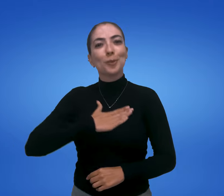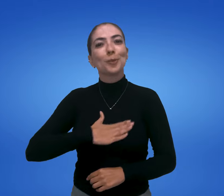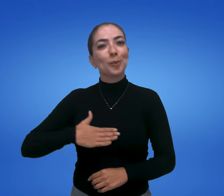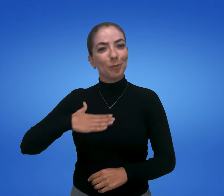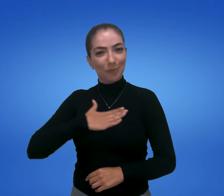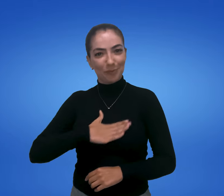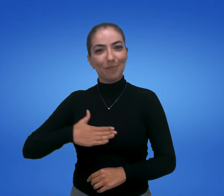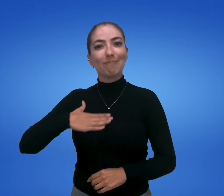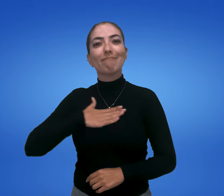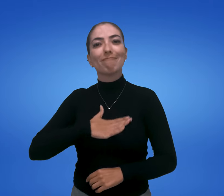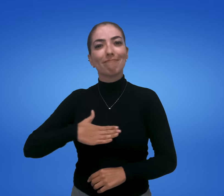"gostar"